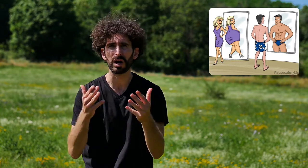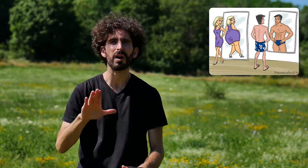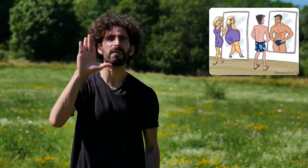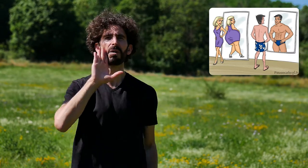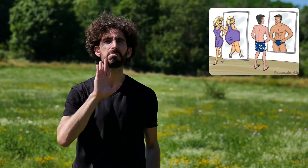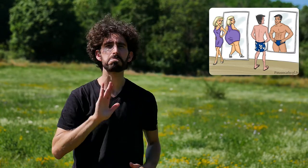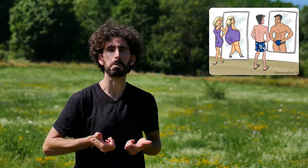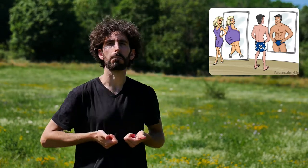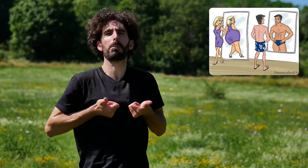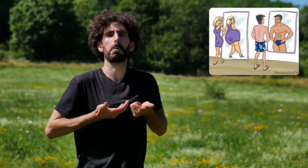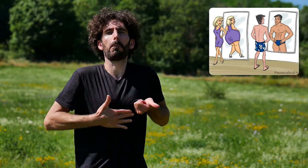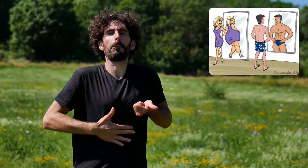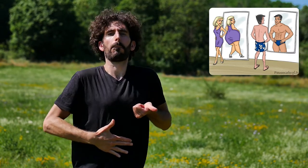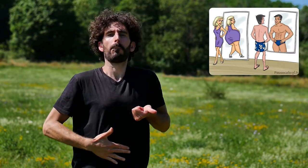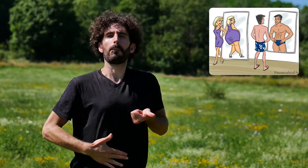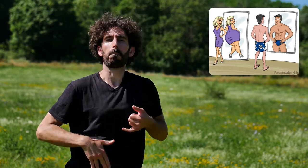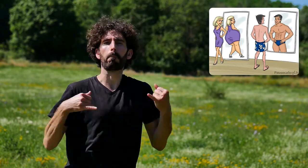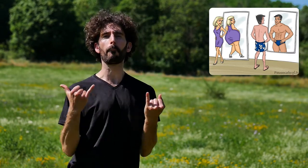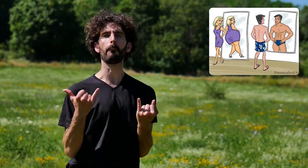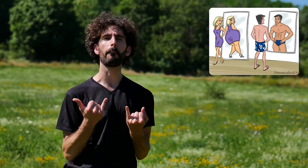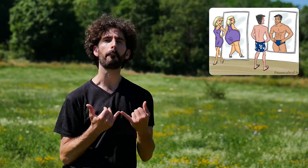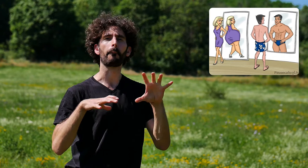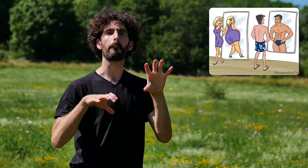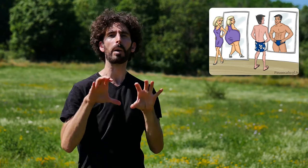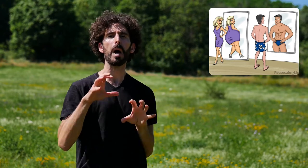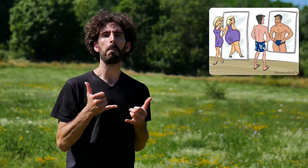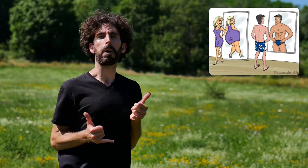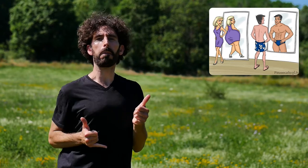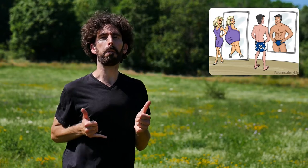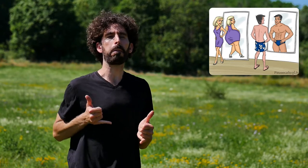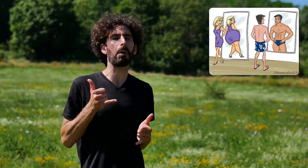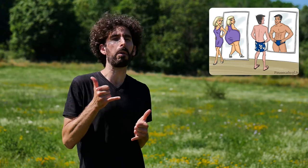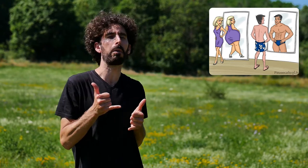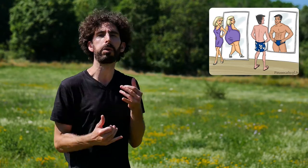Une femme doit avoir les seins fermes, avoir le ventre plat, être mince et dandiner des fesses.